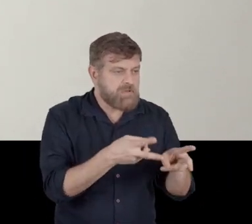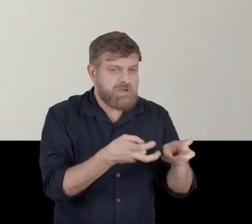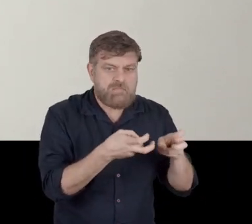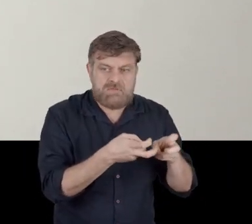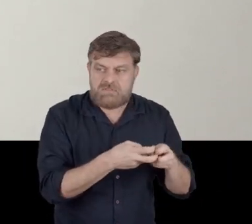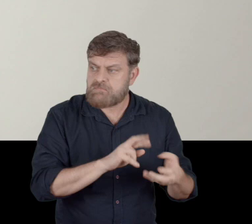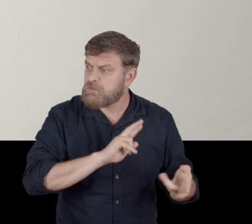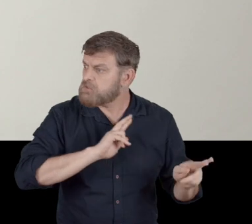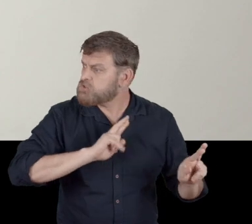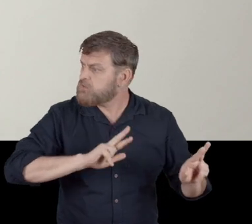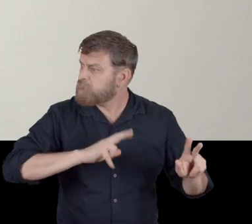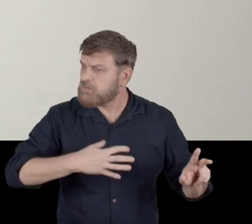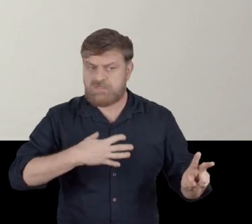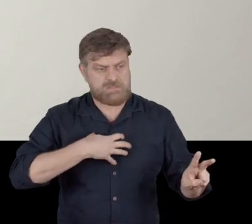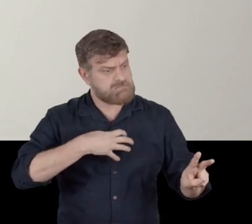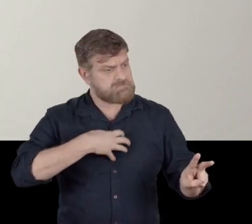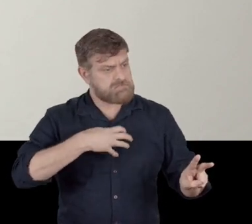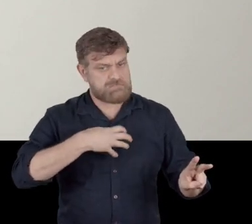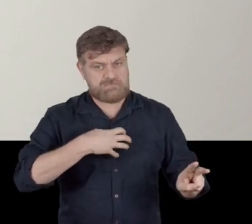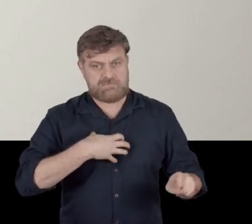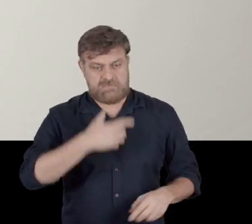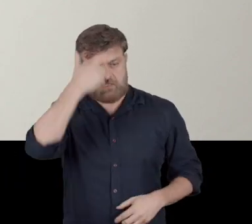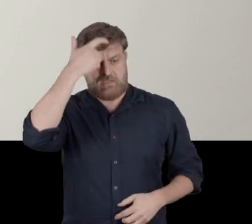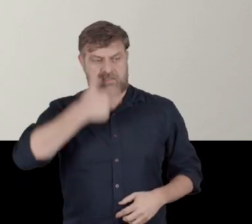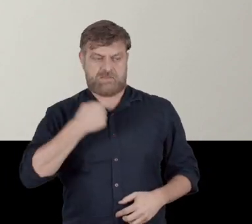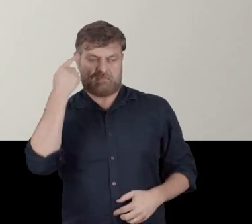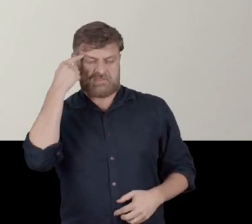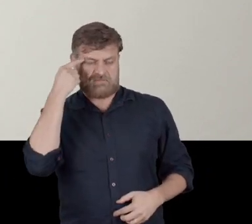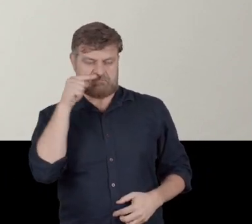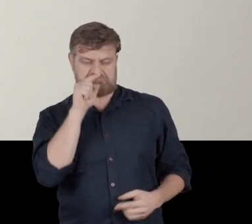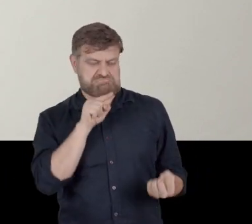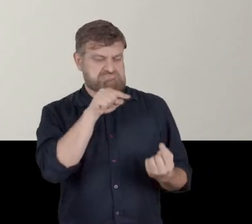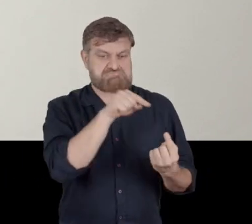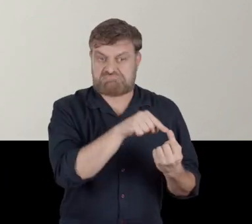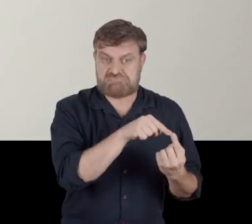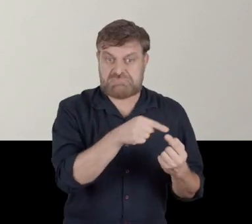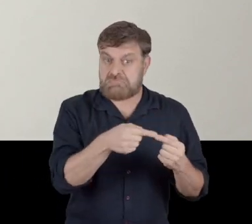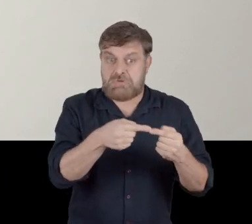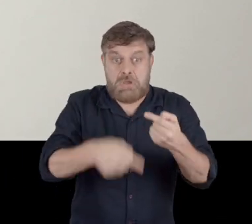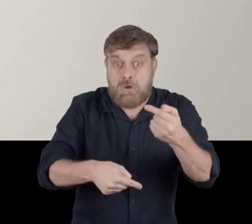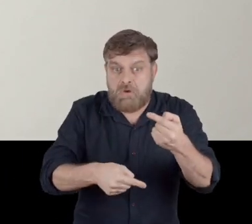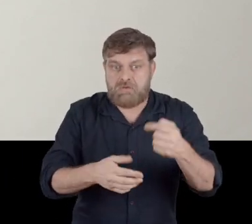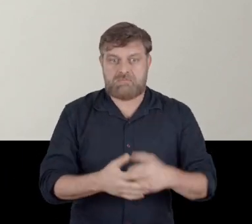com elas você denota outros valores que não são aqueles que normalmente você identificaria.